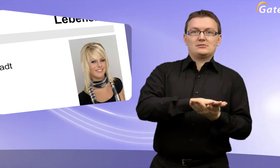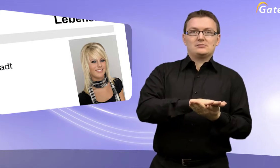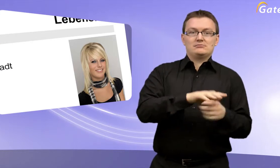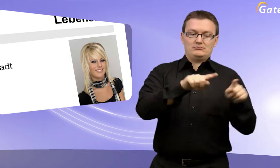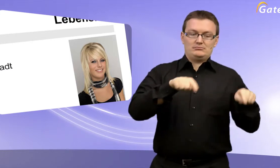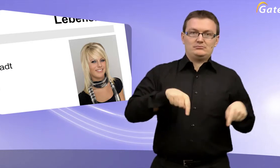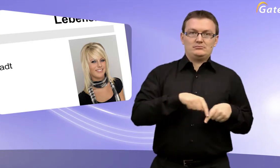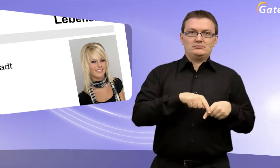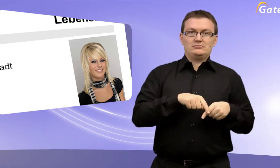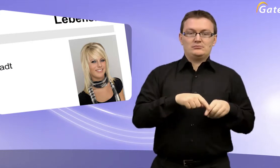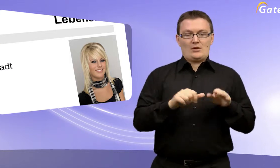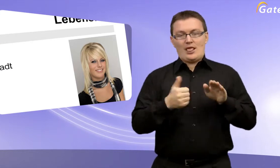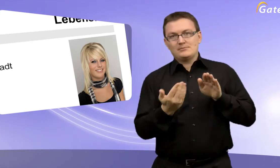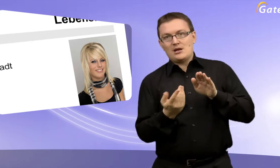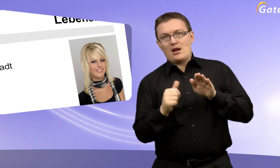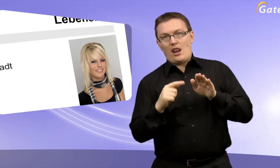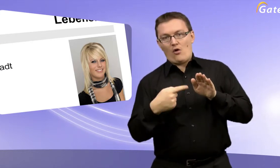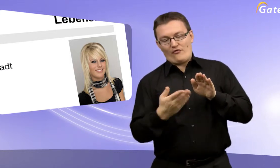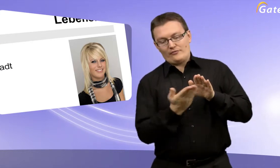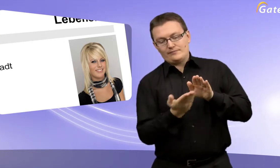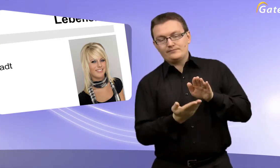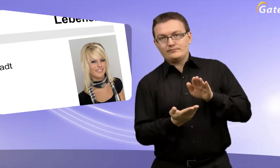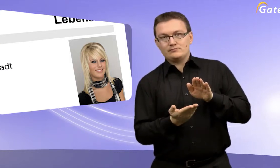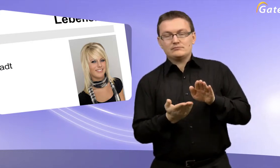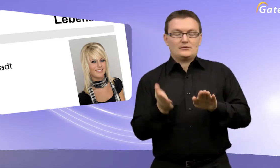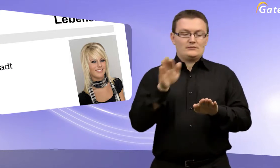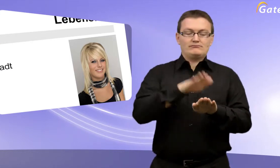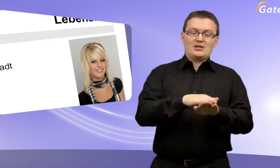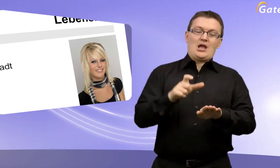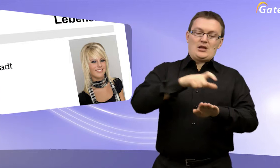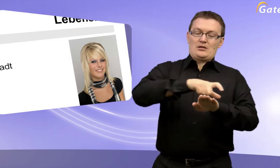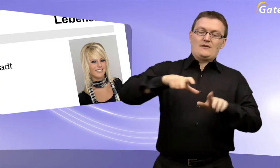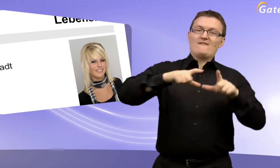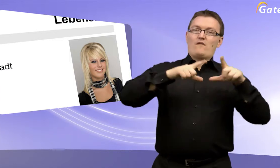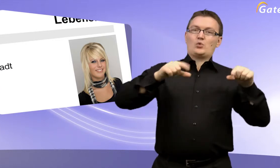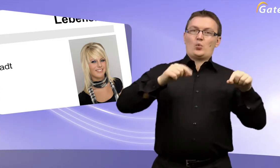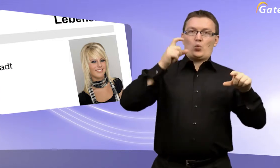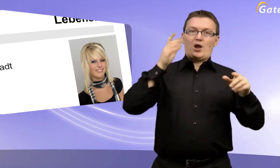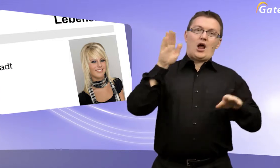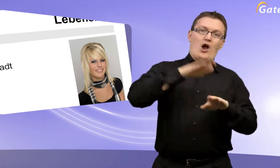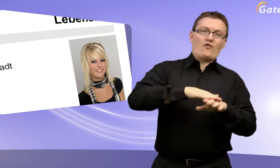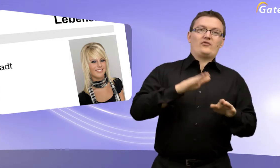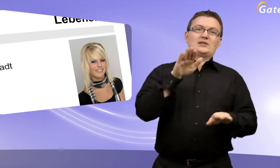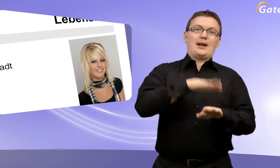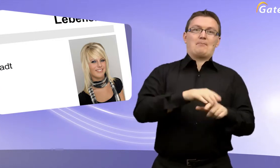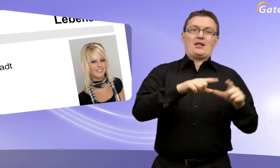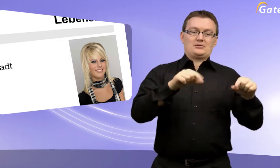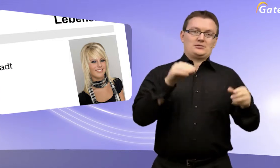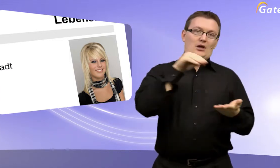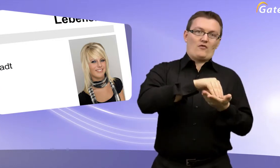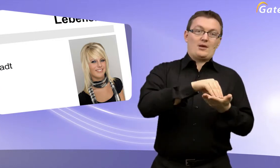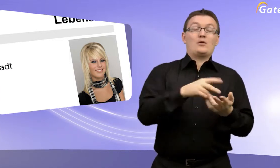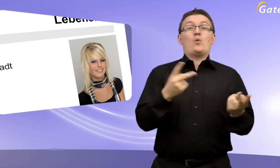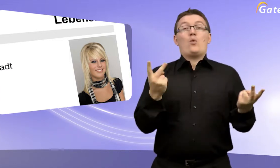Sie das Foto auf dem Deckblatt anbringen und den Lebenslauf dahinter legen,